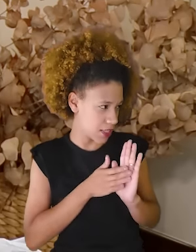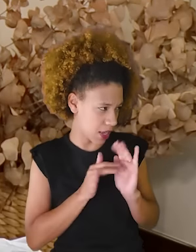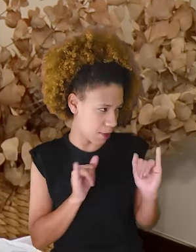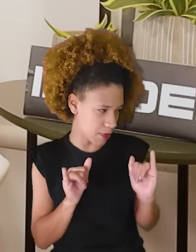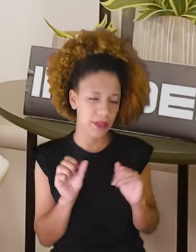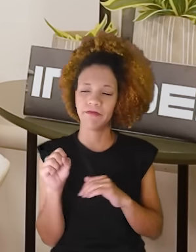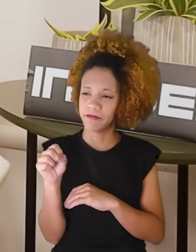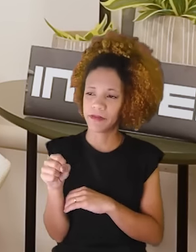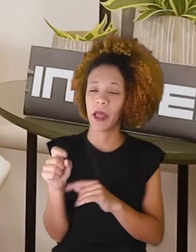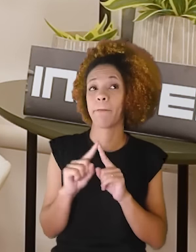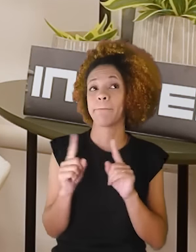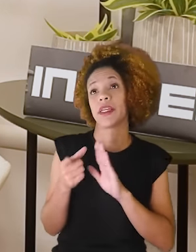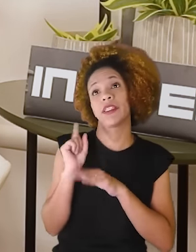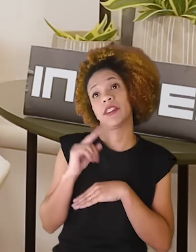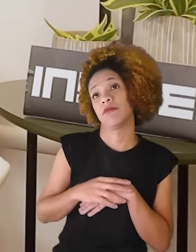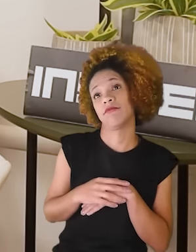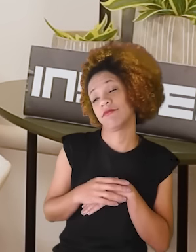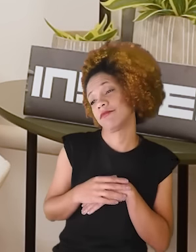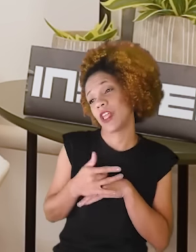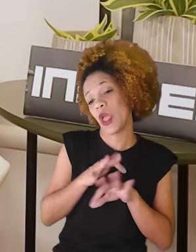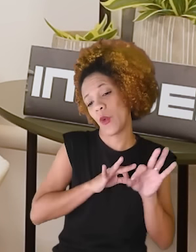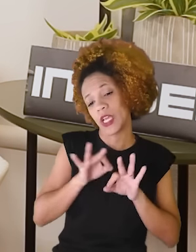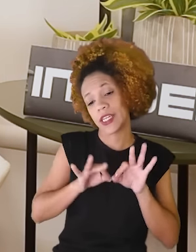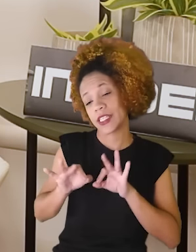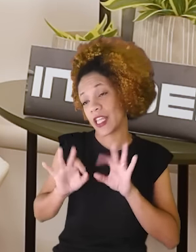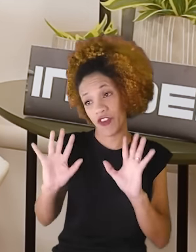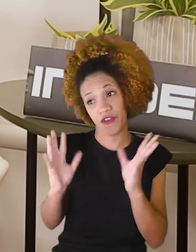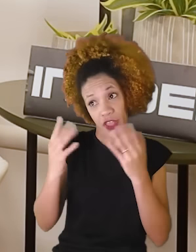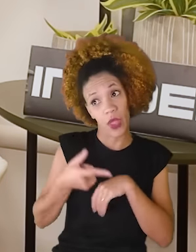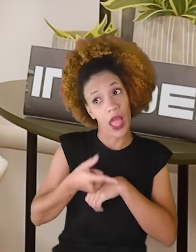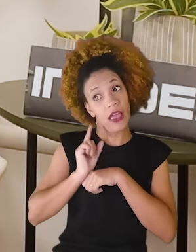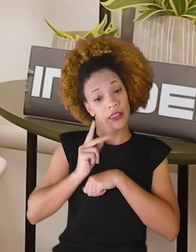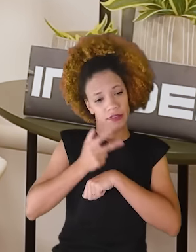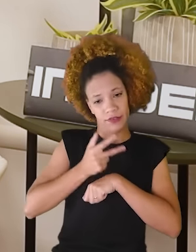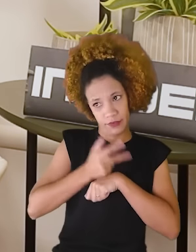né era publicitário mas antes eu era promoter de evento antes de fazer vídeo eu era promoter aí vi